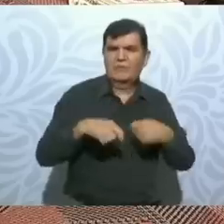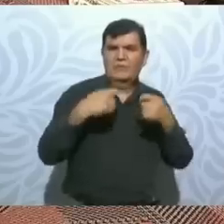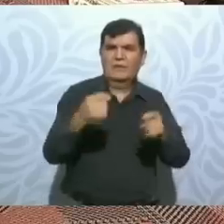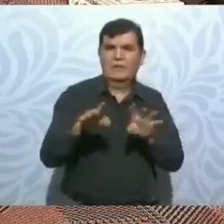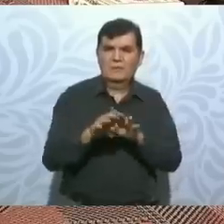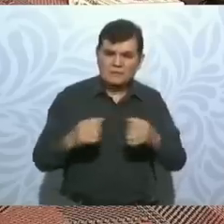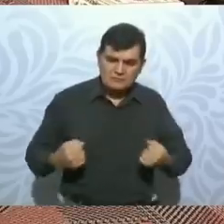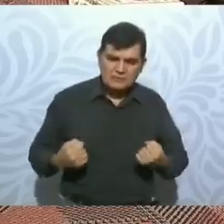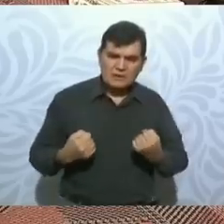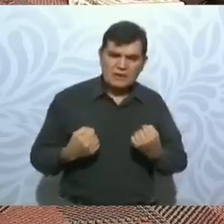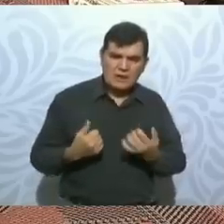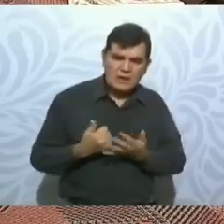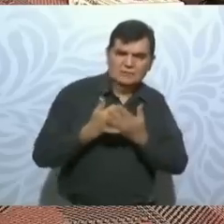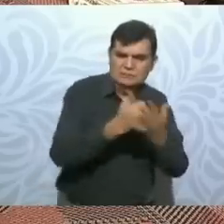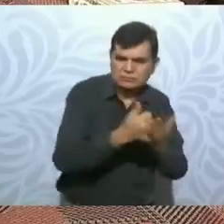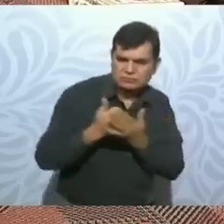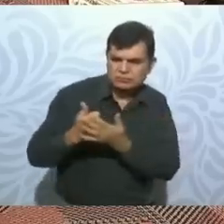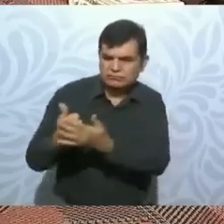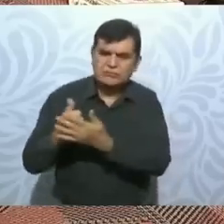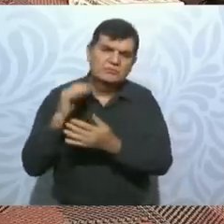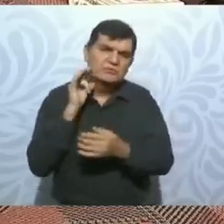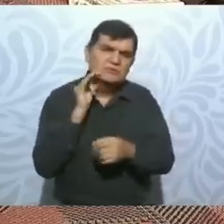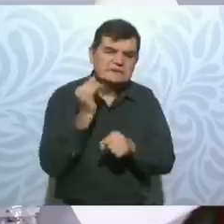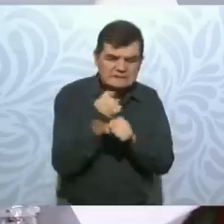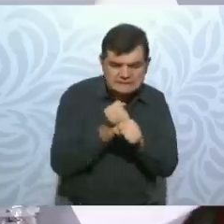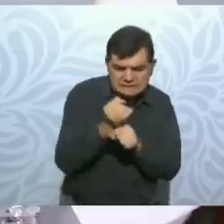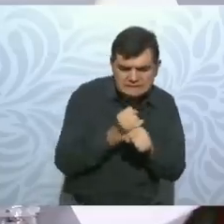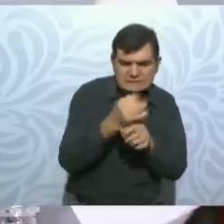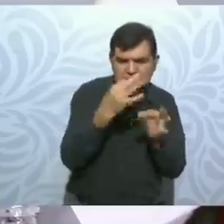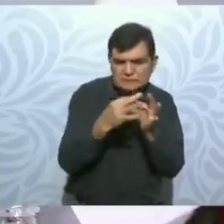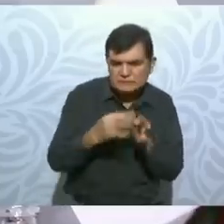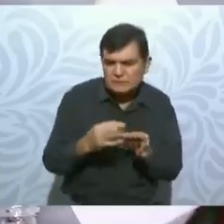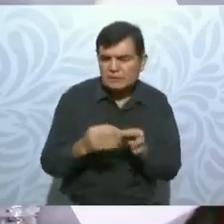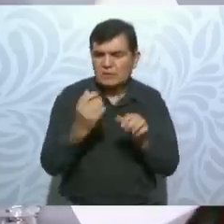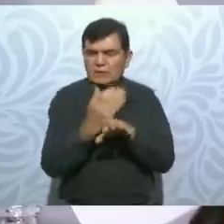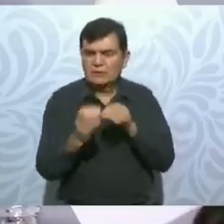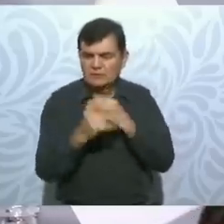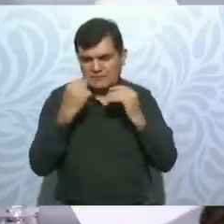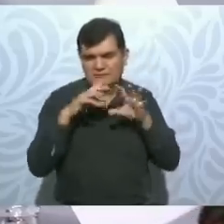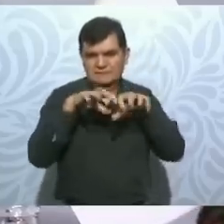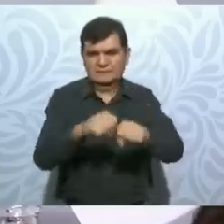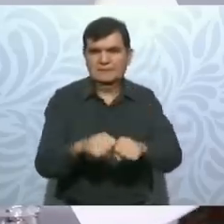las fiscalías en la investigación de delitos y cumplimiento de órdenes de aprensión con ello